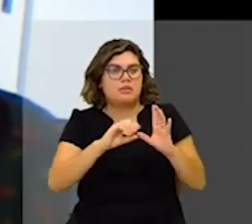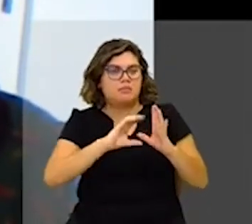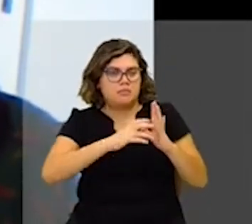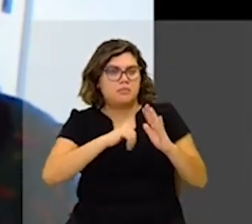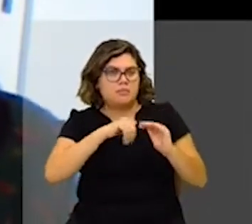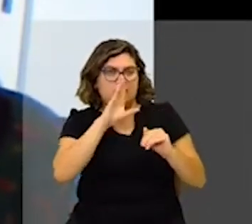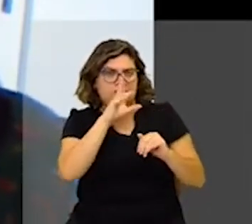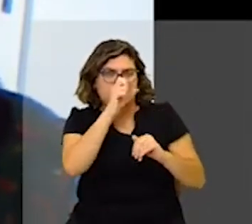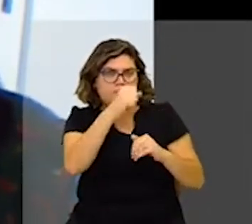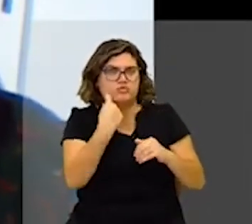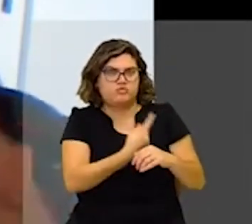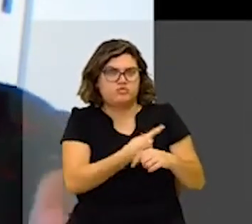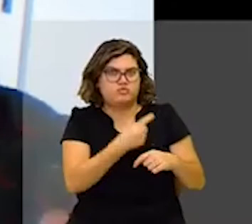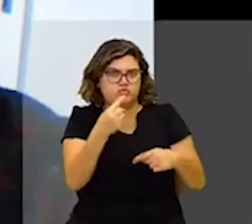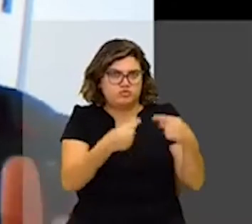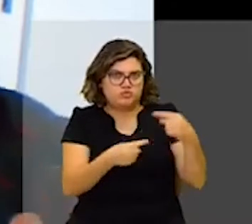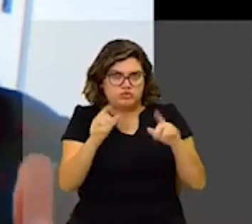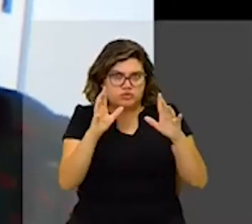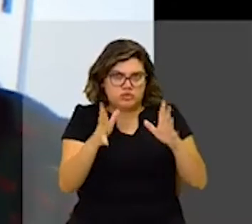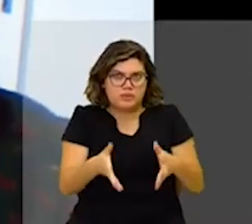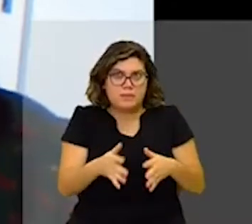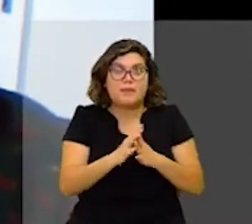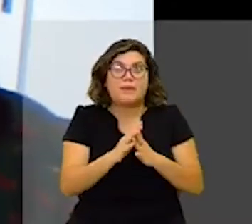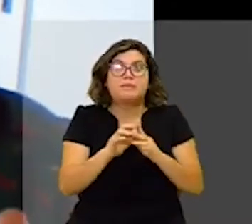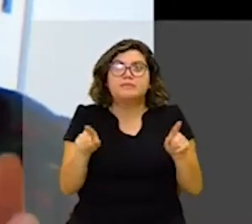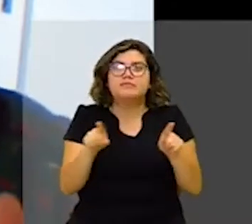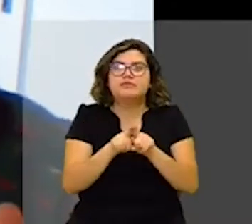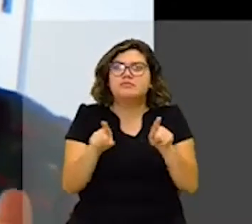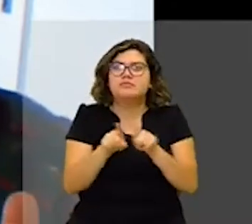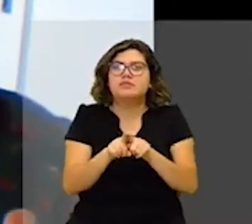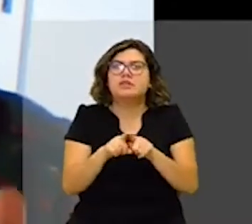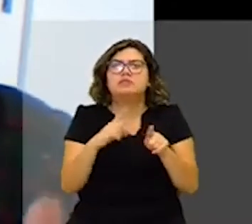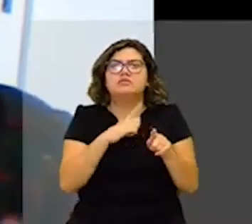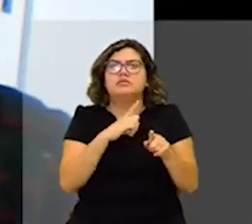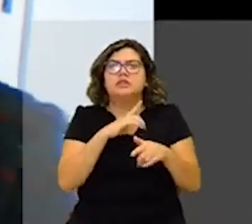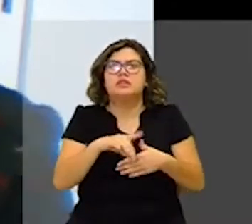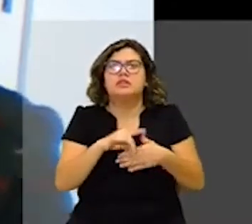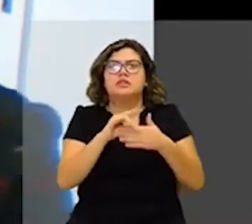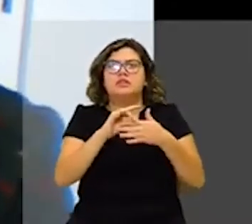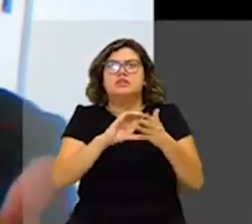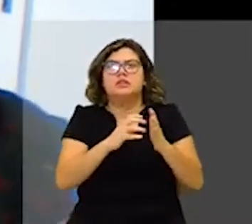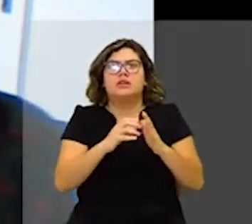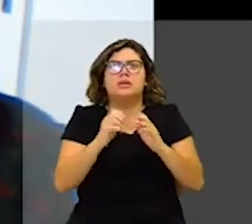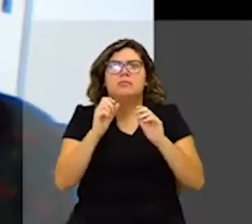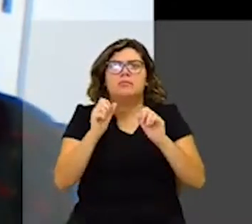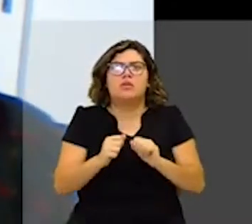discutido mas também onde estiver Essas atividades elas podem ser ainda mais pro pode sobre seus